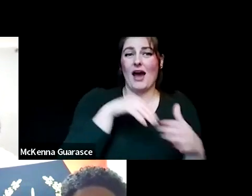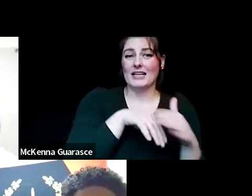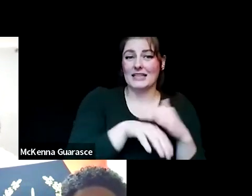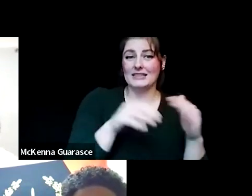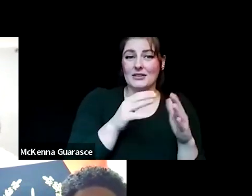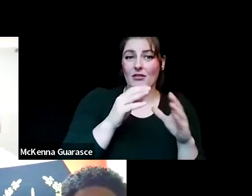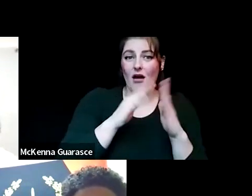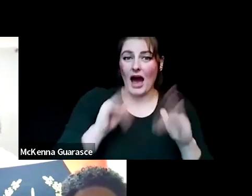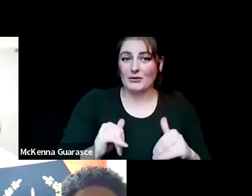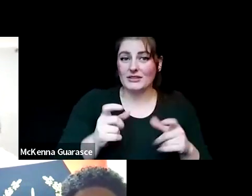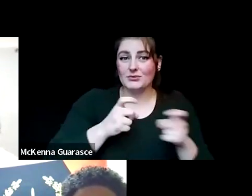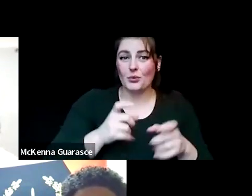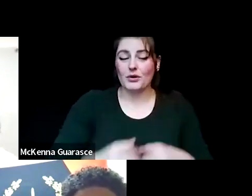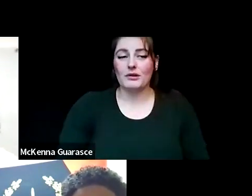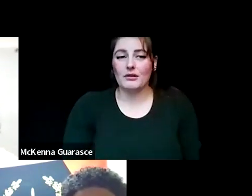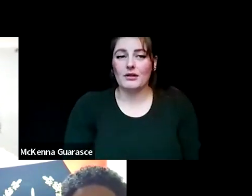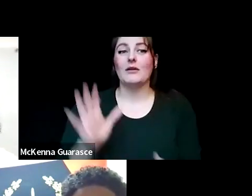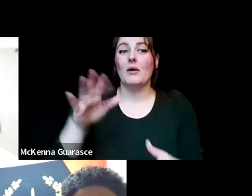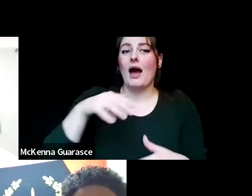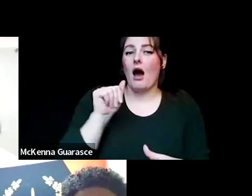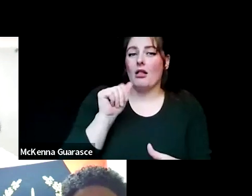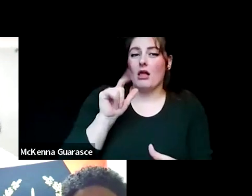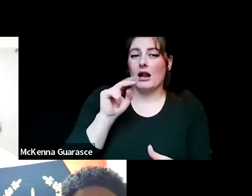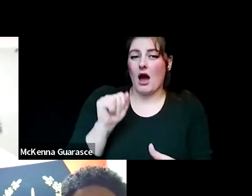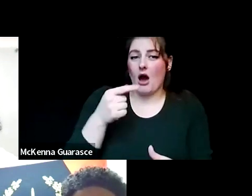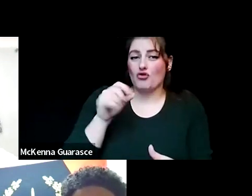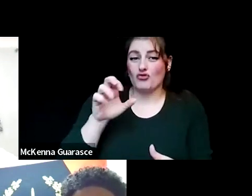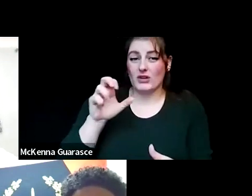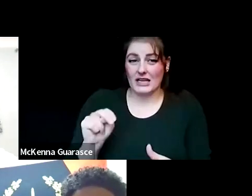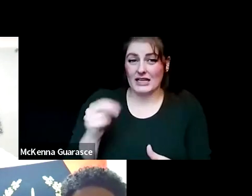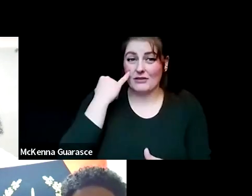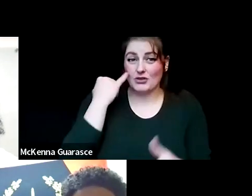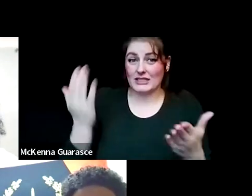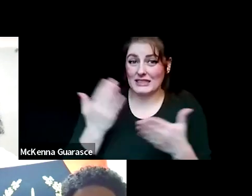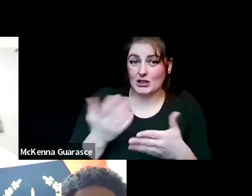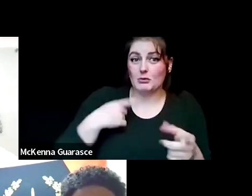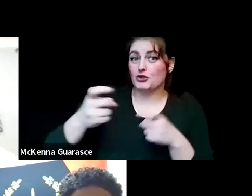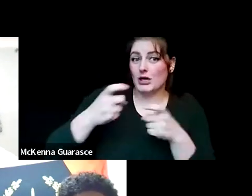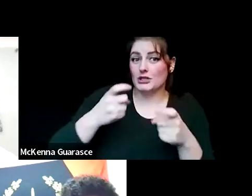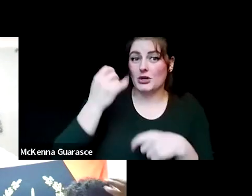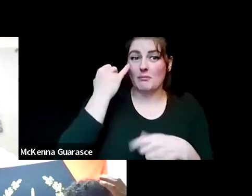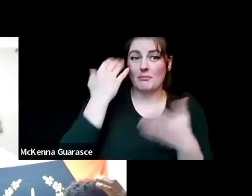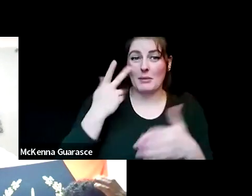saludos para Alana Green si está aquí, quien era una directora que vio uno de nuestros tuits.